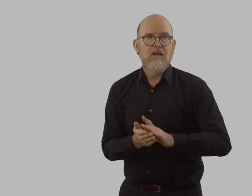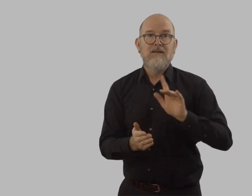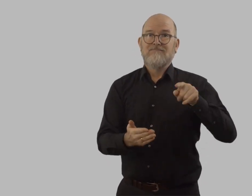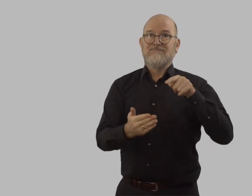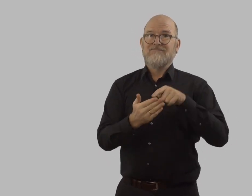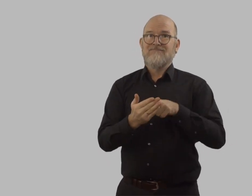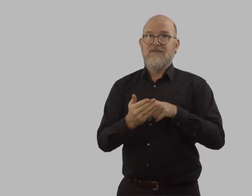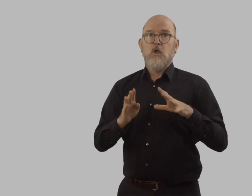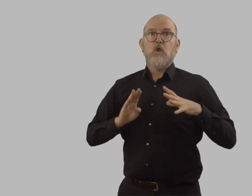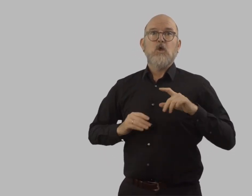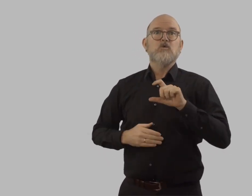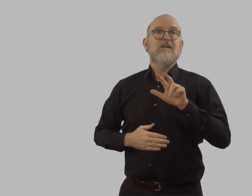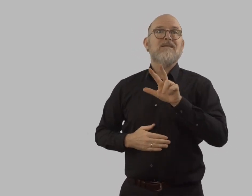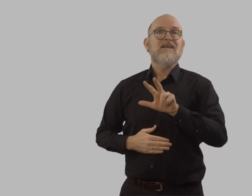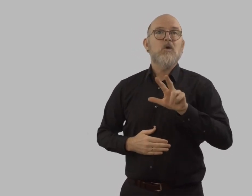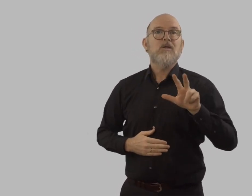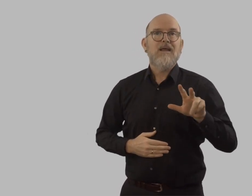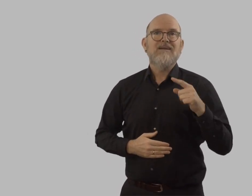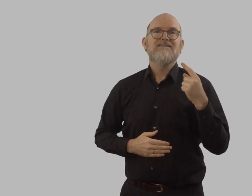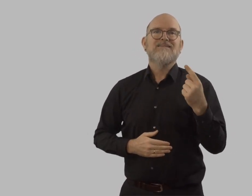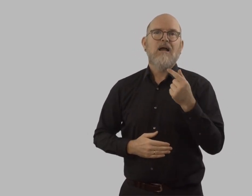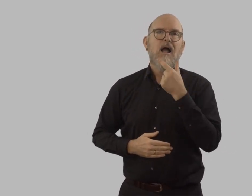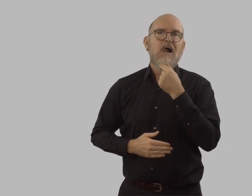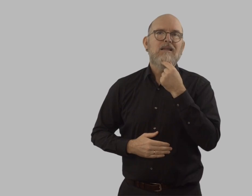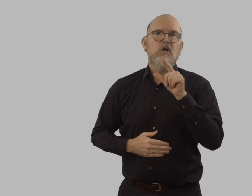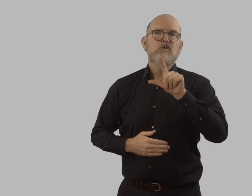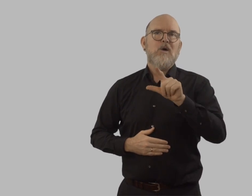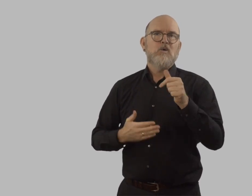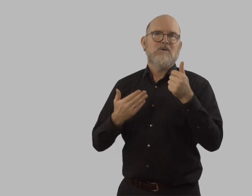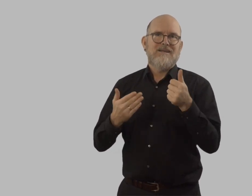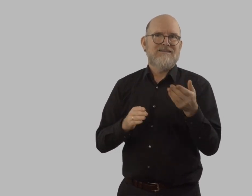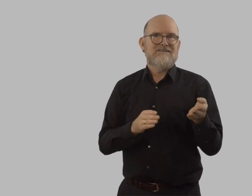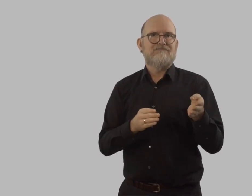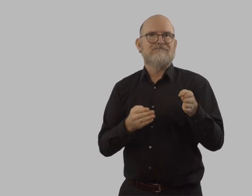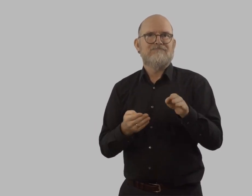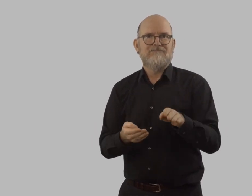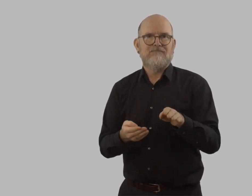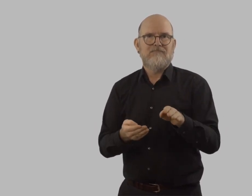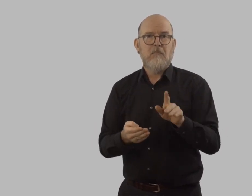1933 starb er mit 62 Jahren.